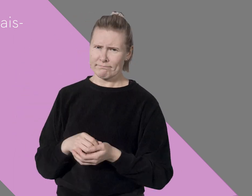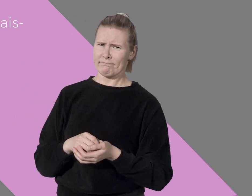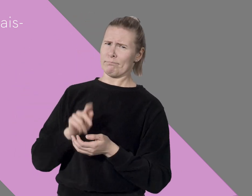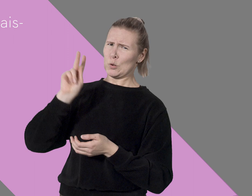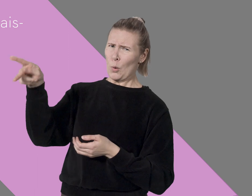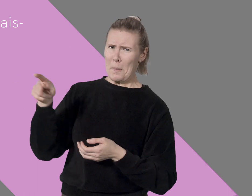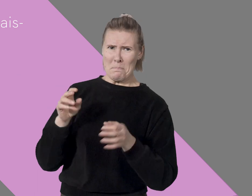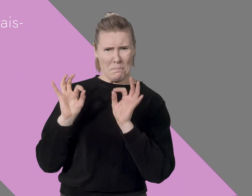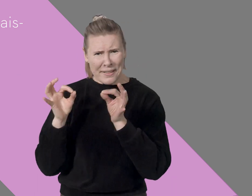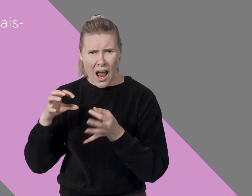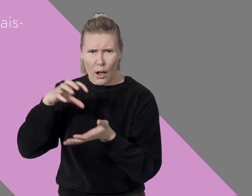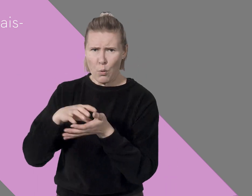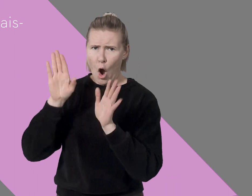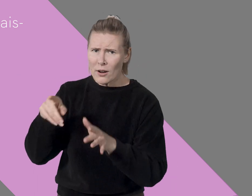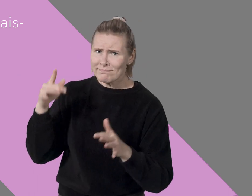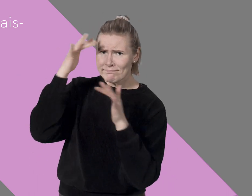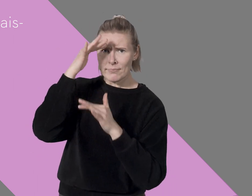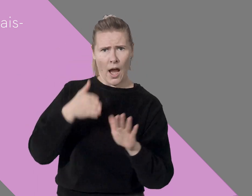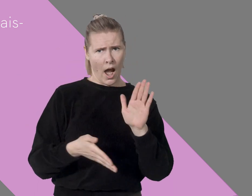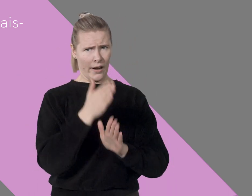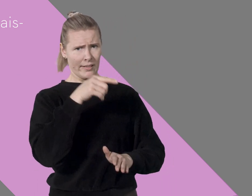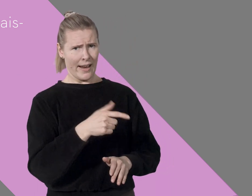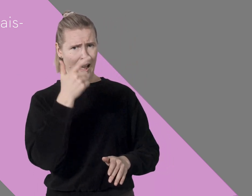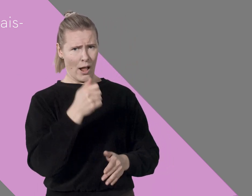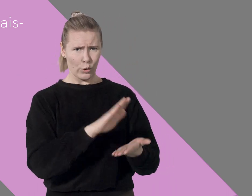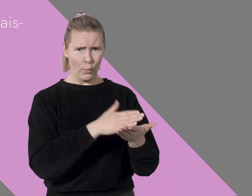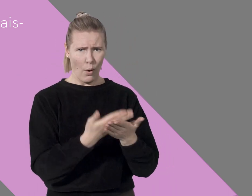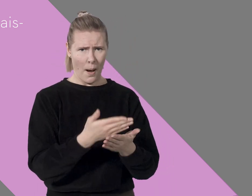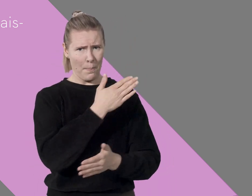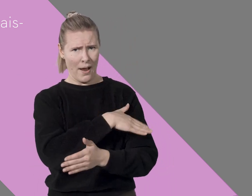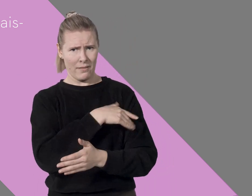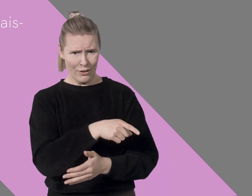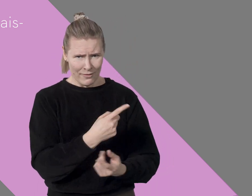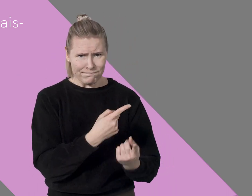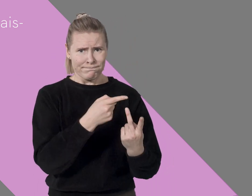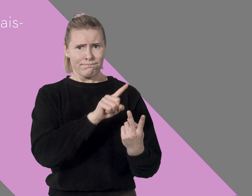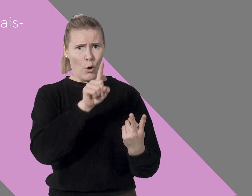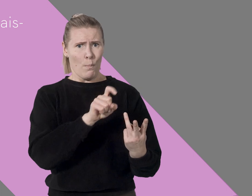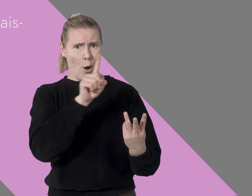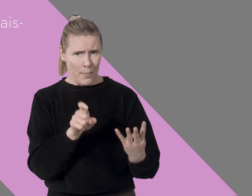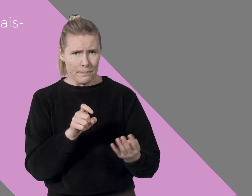miten hallitus aikoo ratkaista Kelan tulkkauspalvelussa ilmenneet ongelmat -